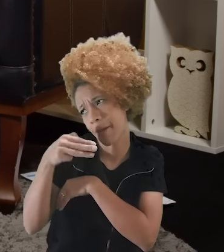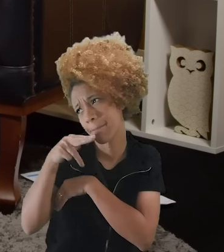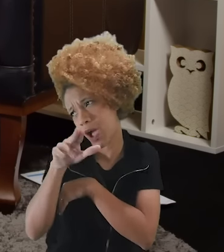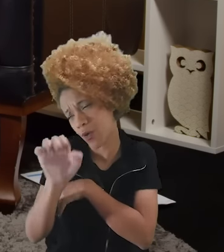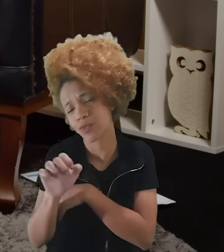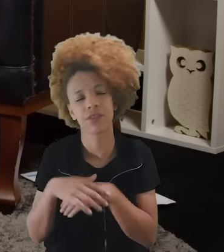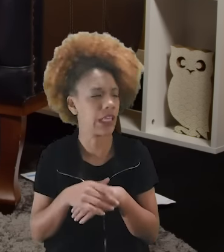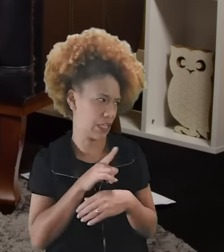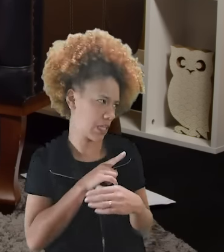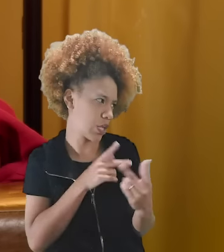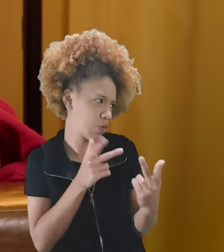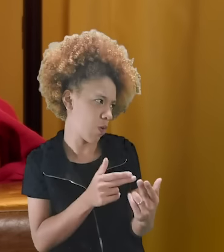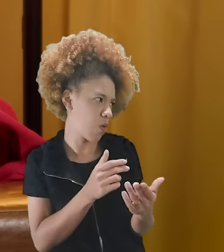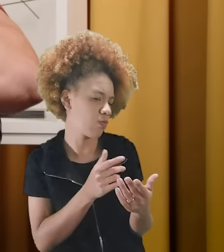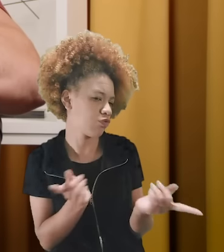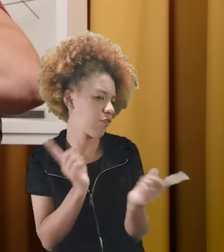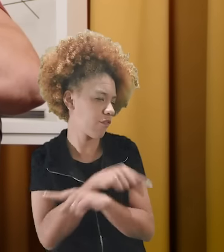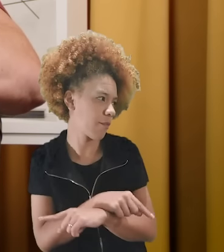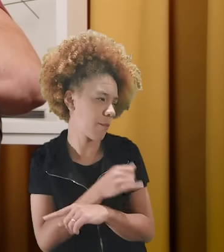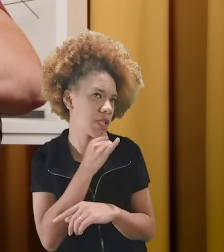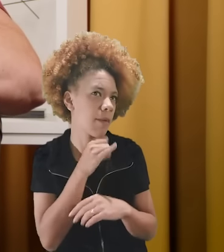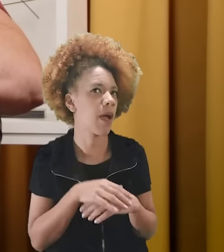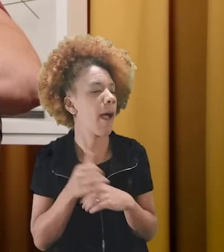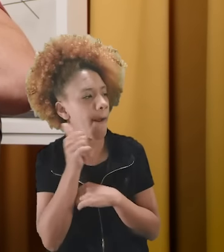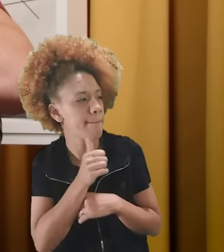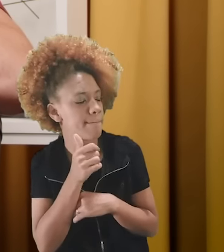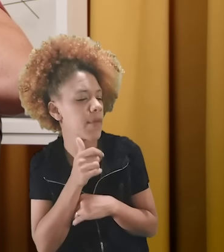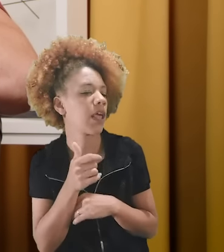falava bastante sobre Maria Mouse e tem a mesma coisa do contrário o cara que quer pegar a menina